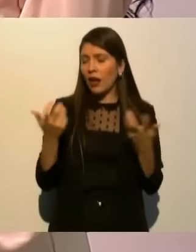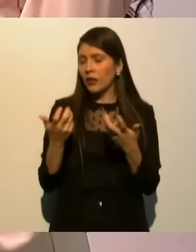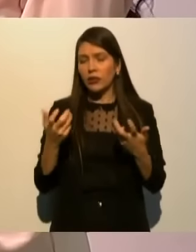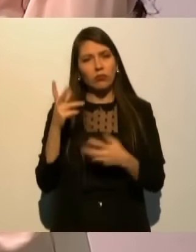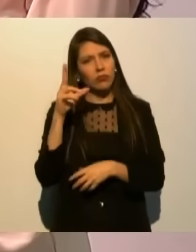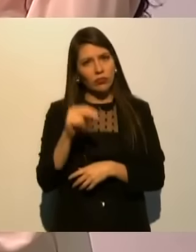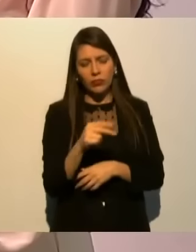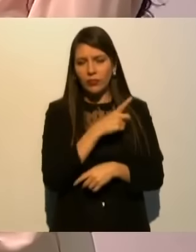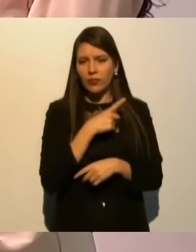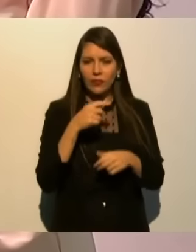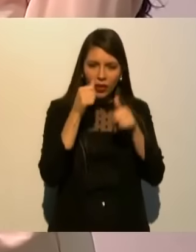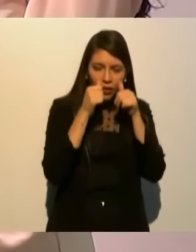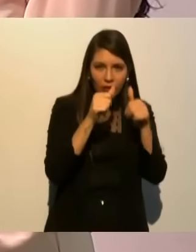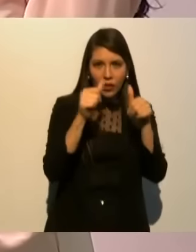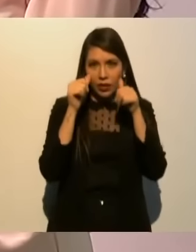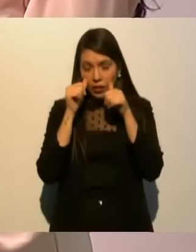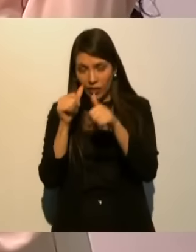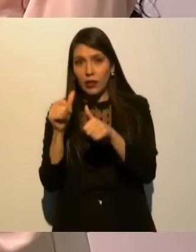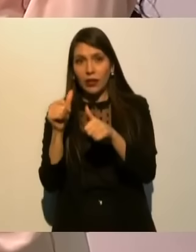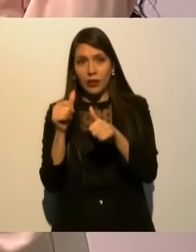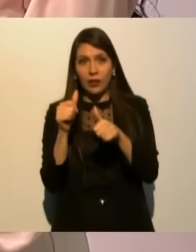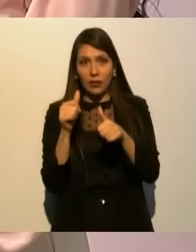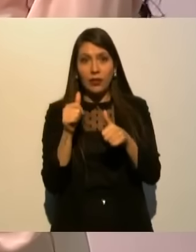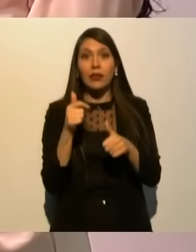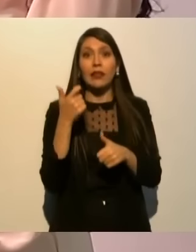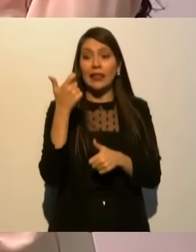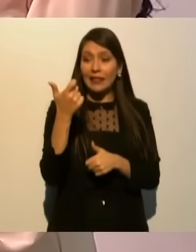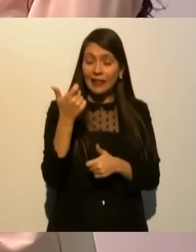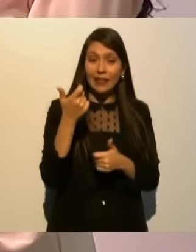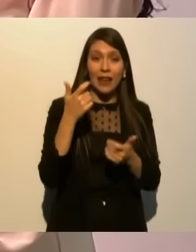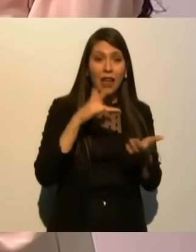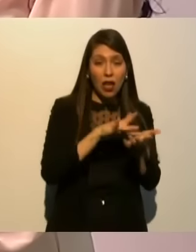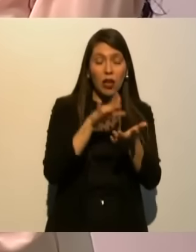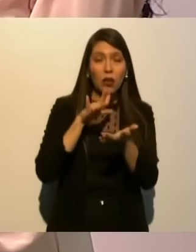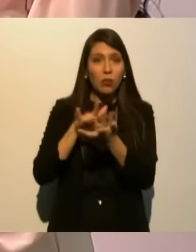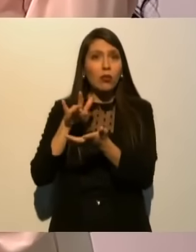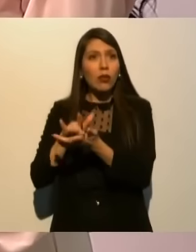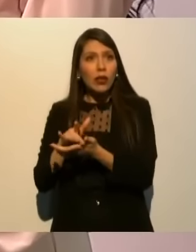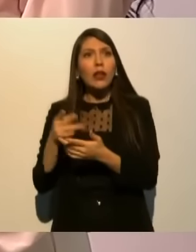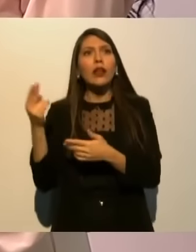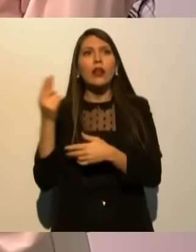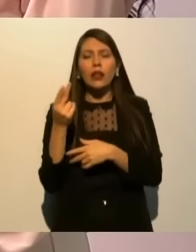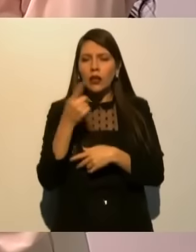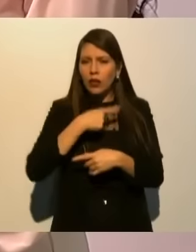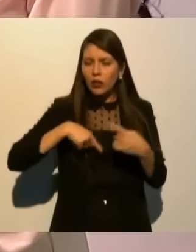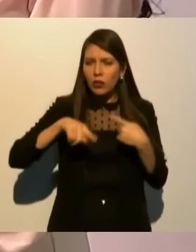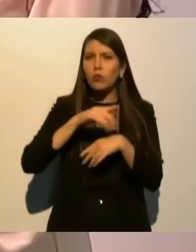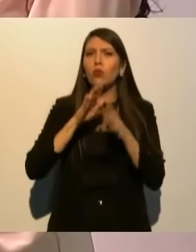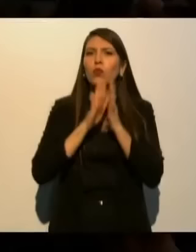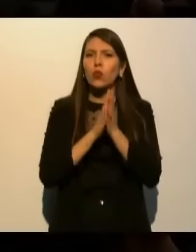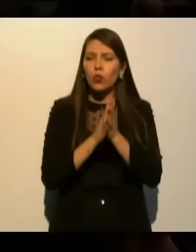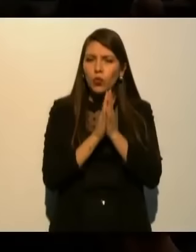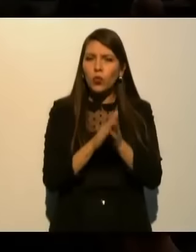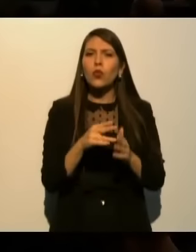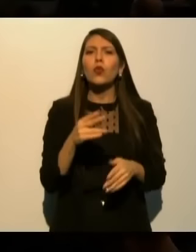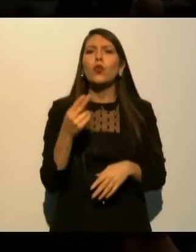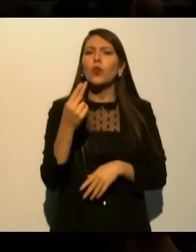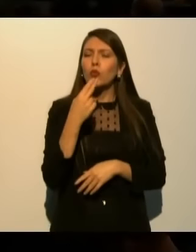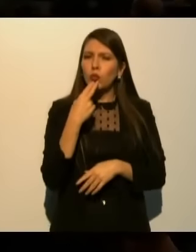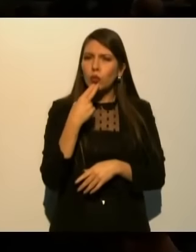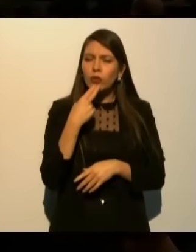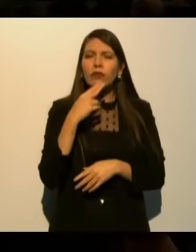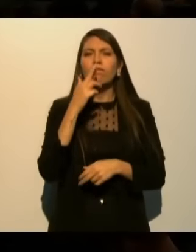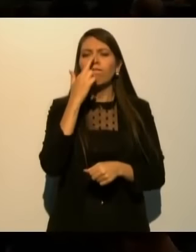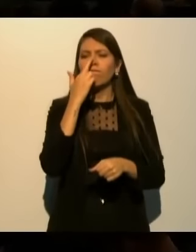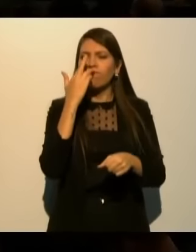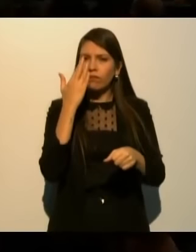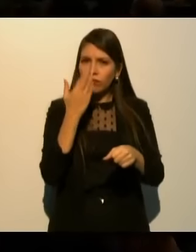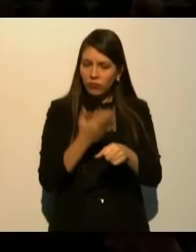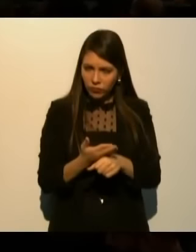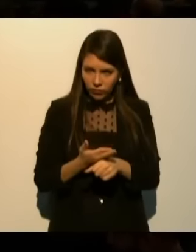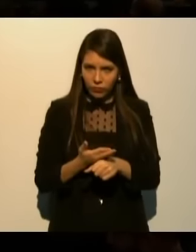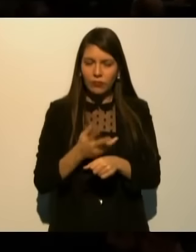que se invierta nos amos entre todos a usarlo de manera responsable y honesta porque en medio está